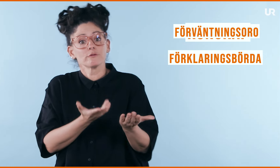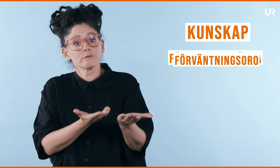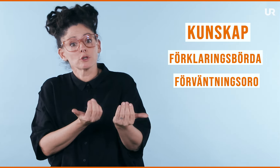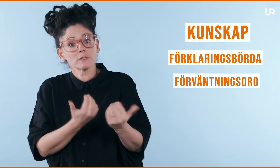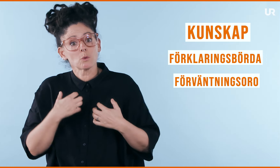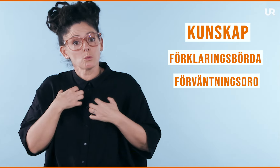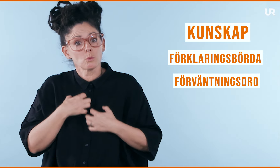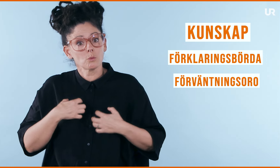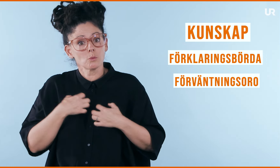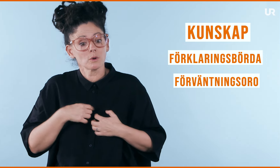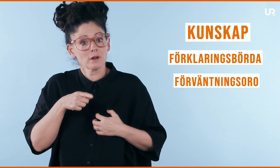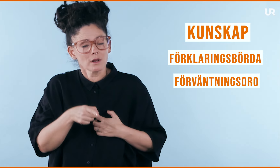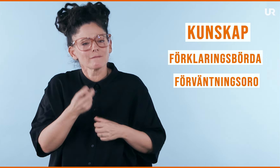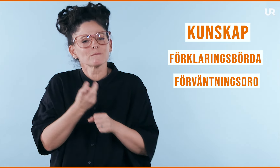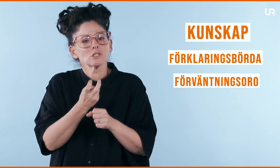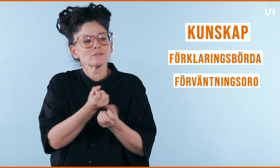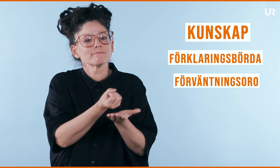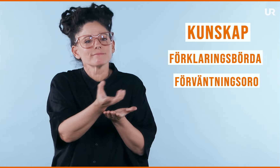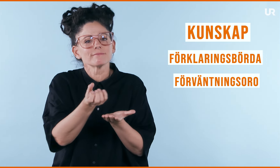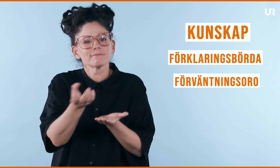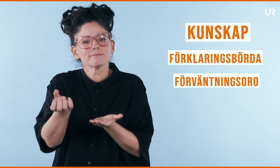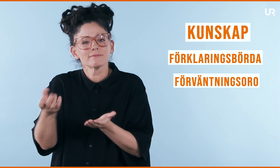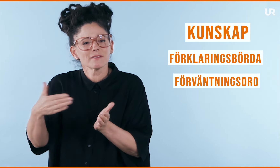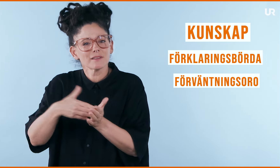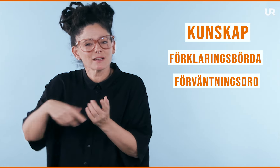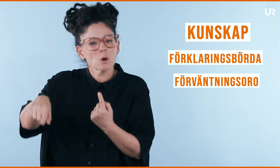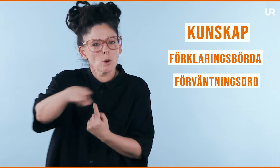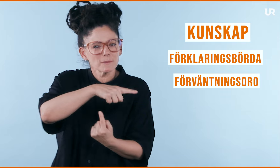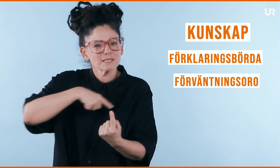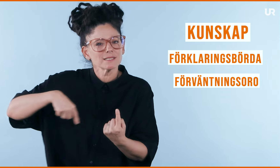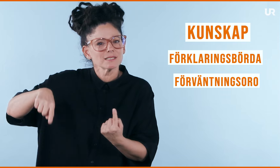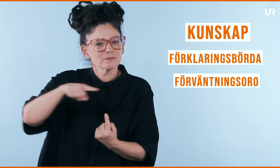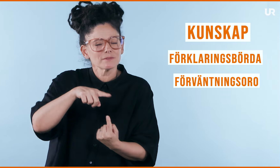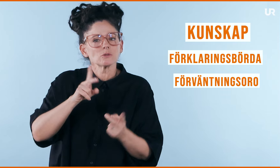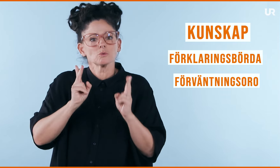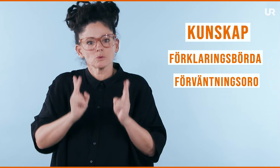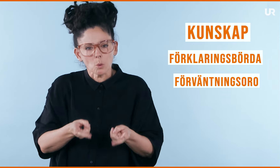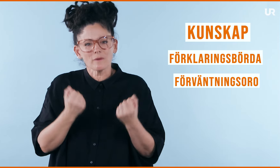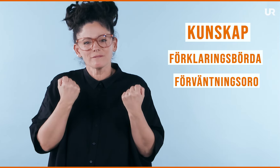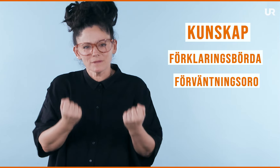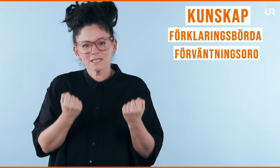eller förväntningsoro för ens omgivning.